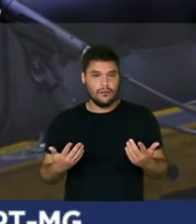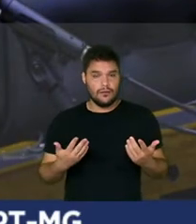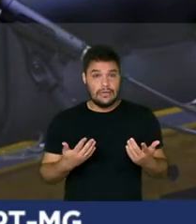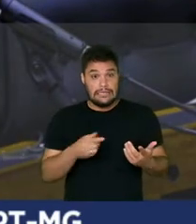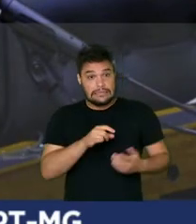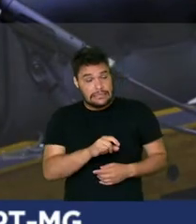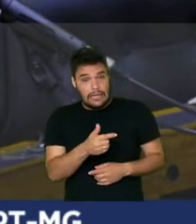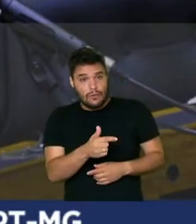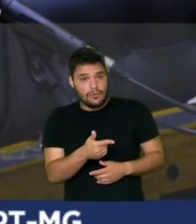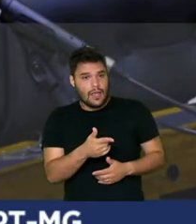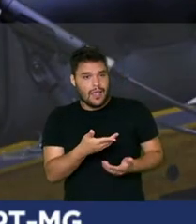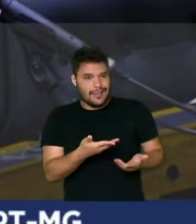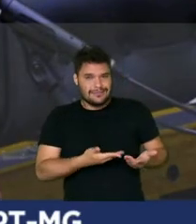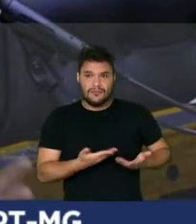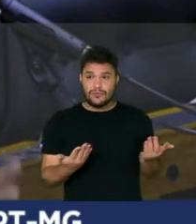TEM ESSA POSSIBILIDADE E NÃO VAI TER ESSE SERVIÇO. O QUE